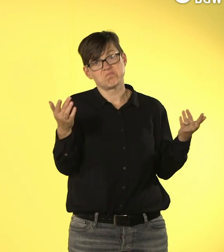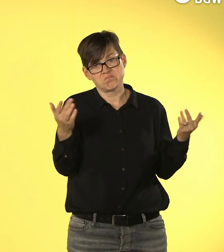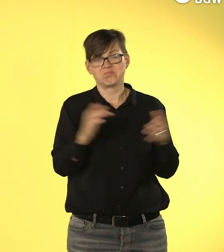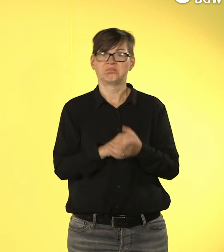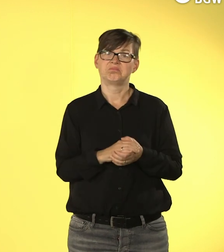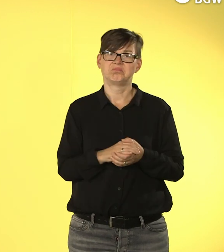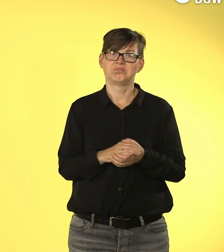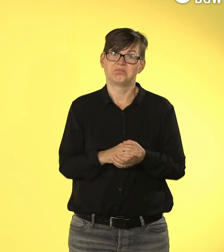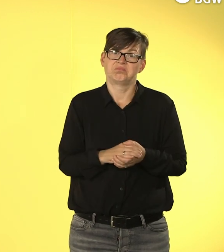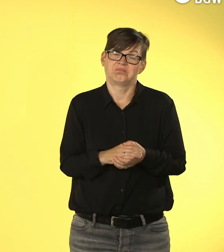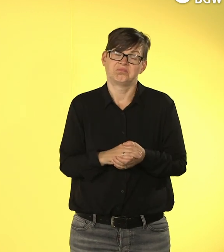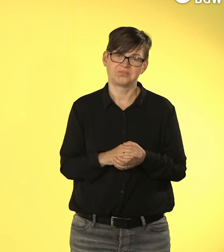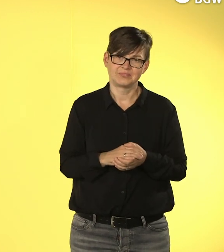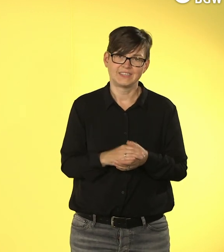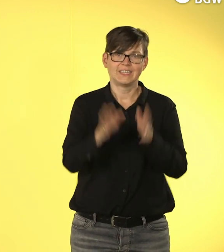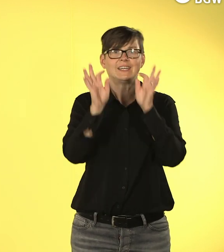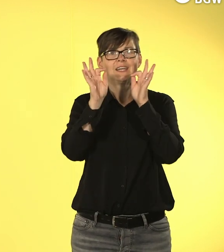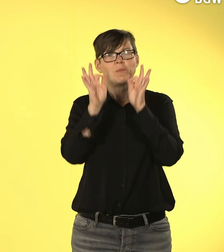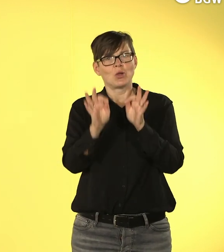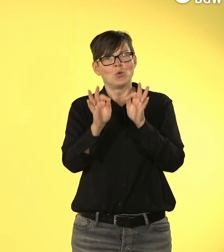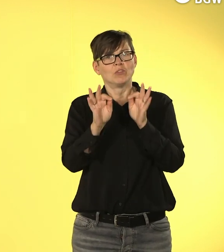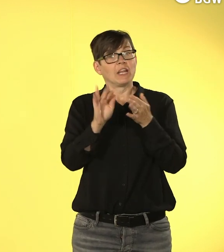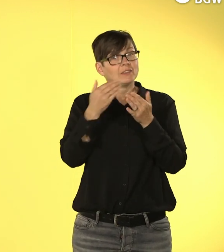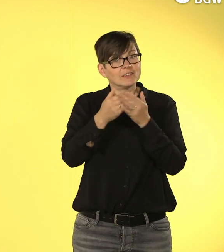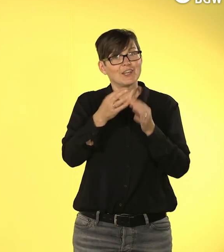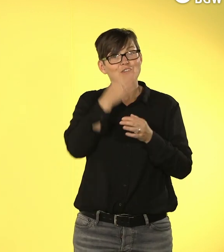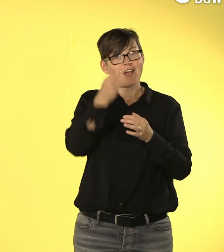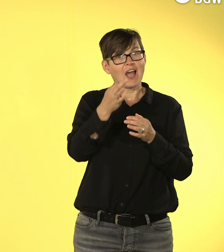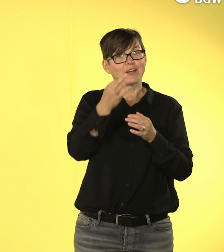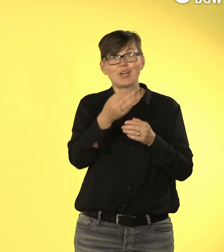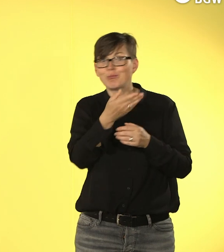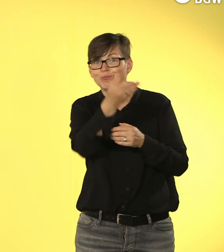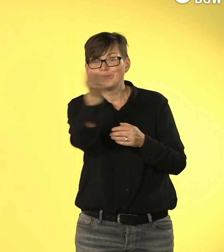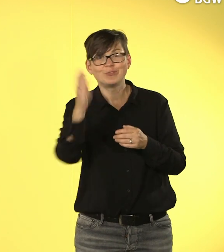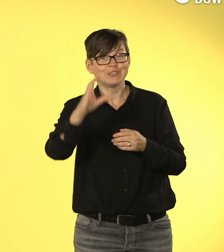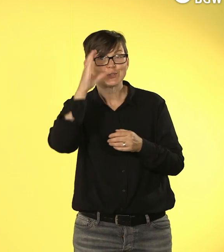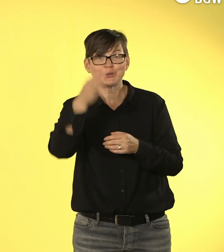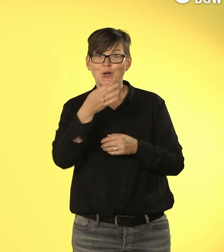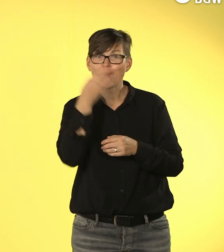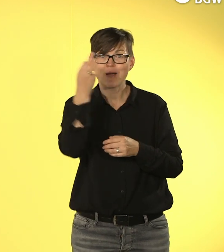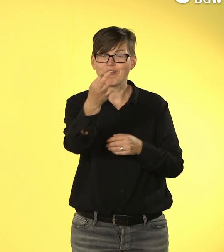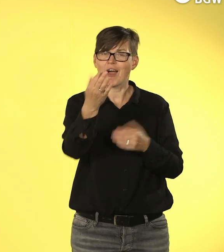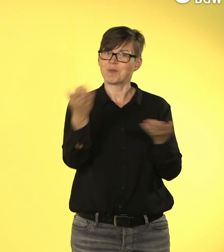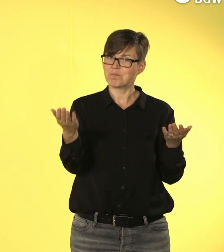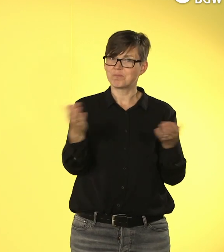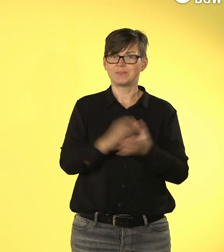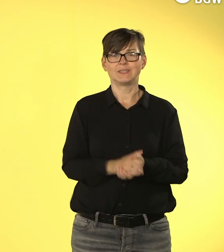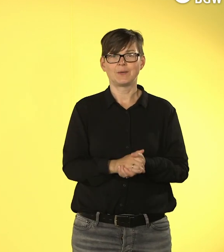Diese Frage können wir weitergeben an unsere Zuhörer oder Zuschauer.